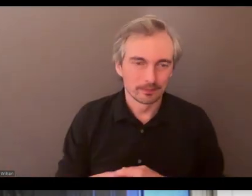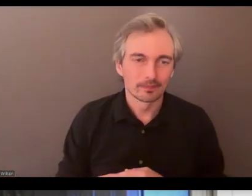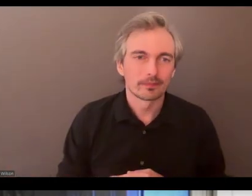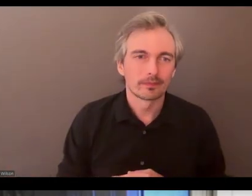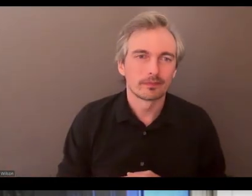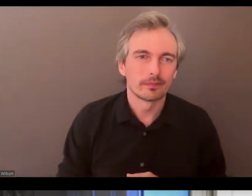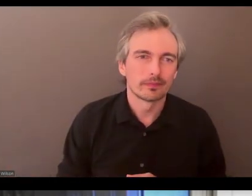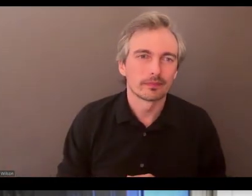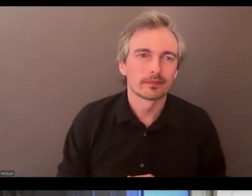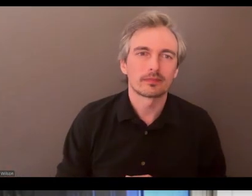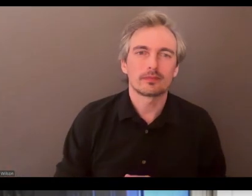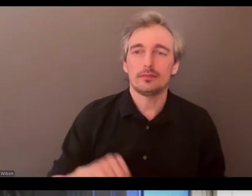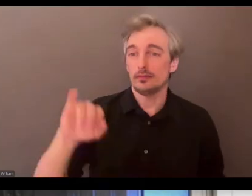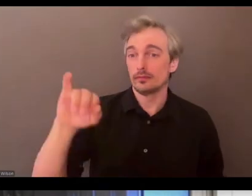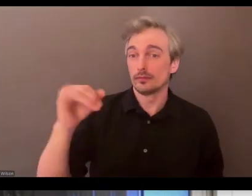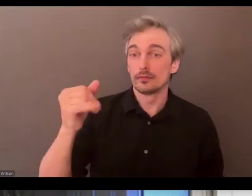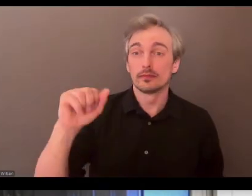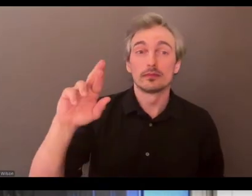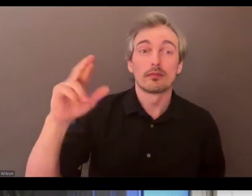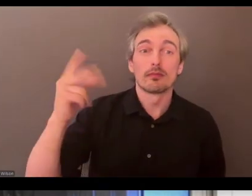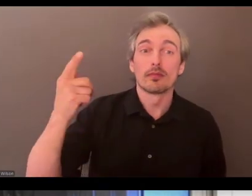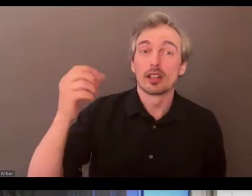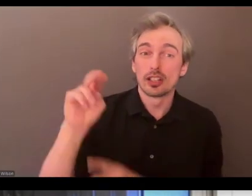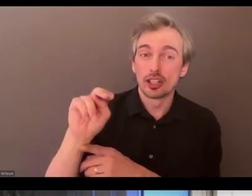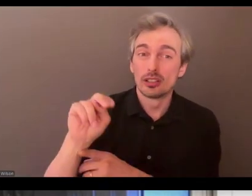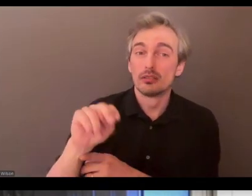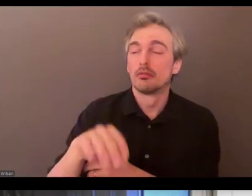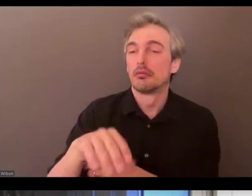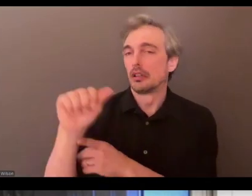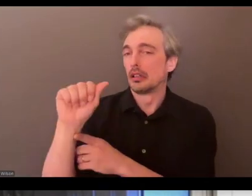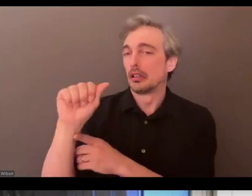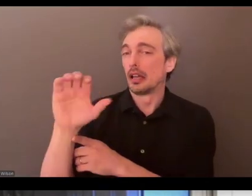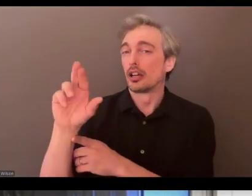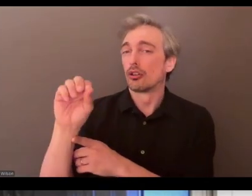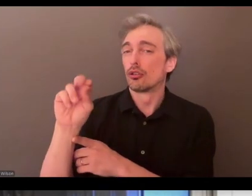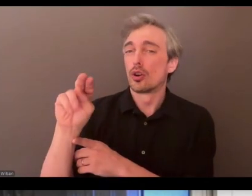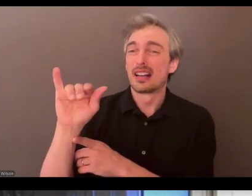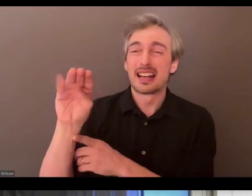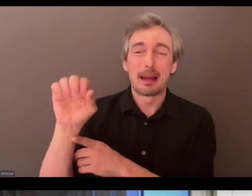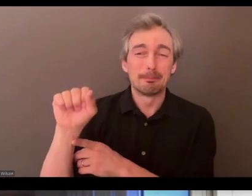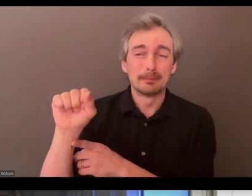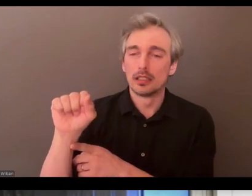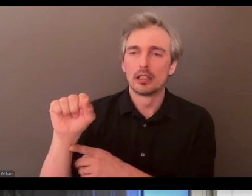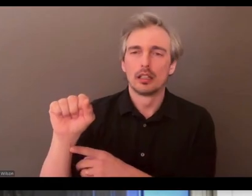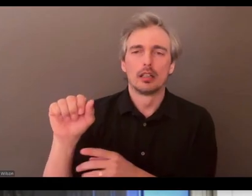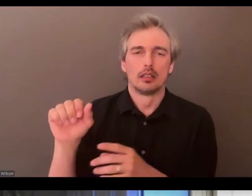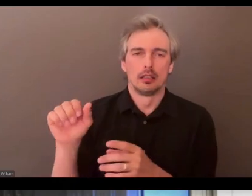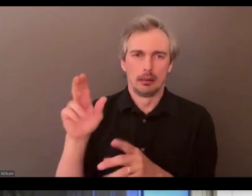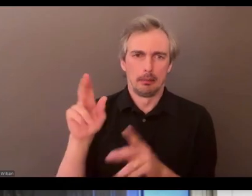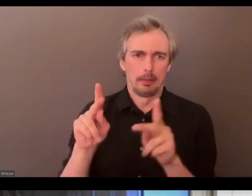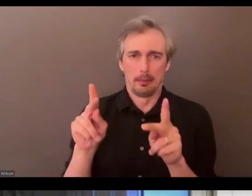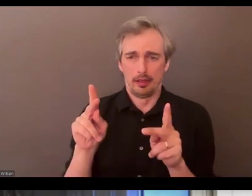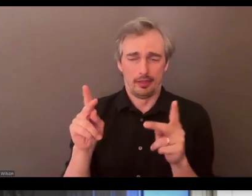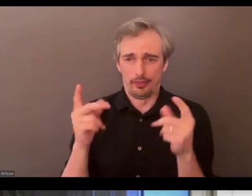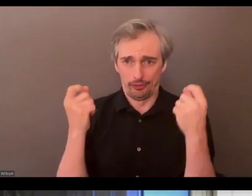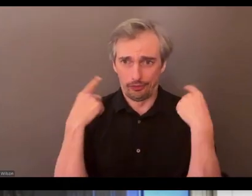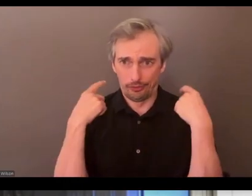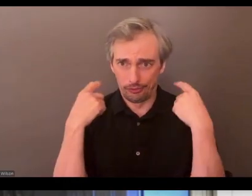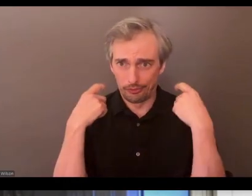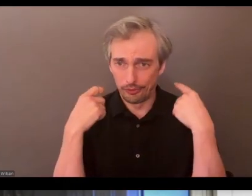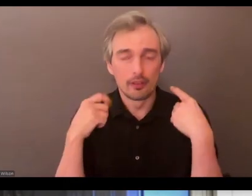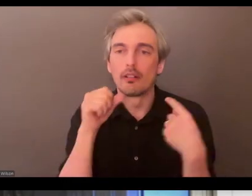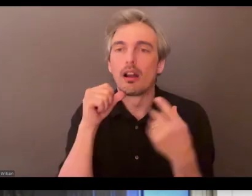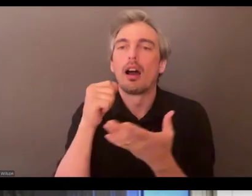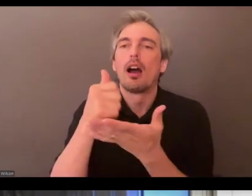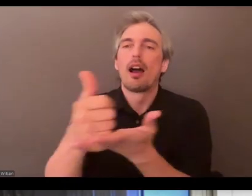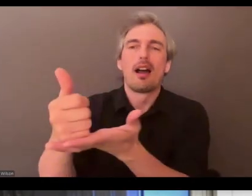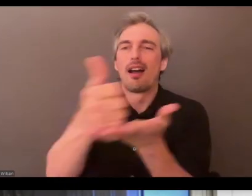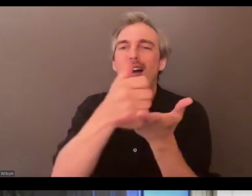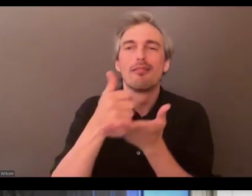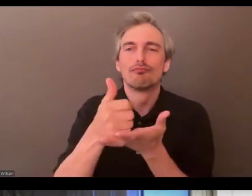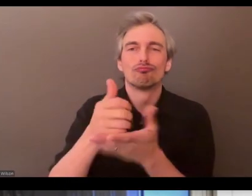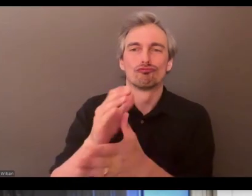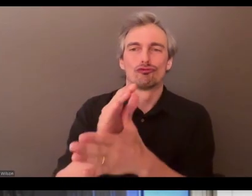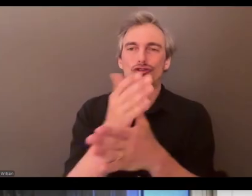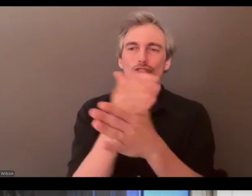もし私がここに立って、業界用語に不慣れな皆さんに対してアルファ ベットのス ープのような話をしていたら、理解できないでしょう。